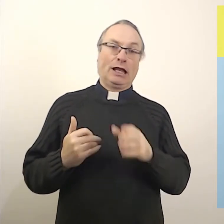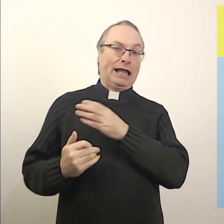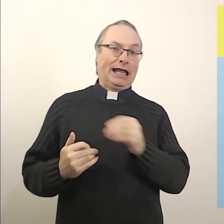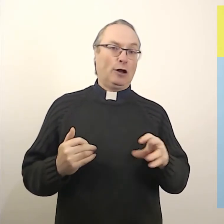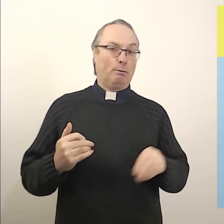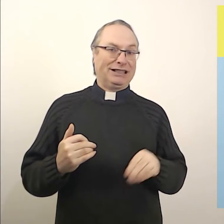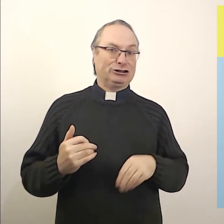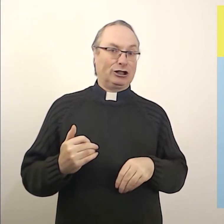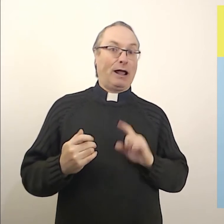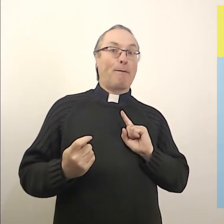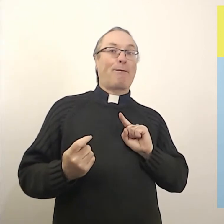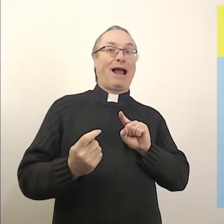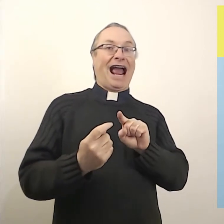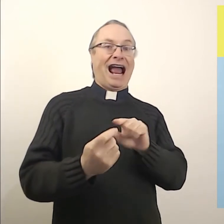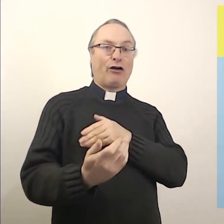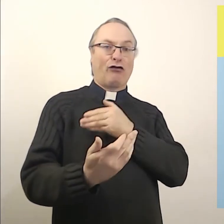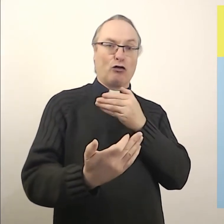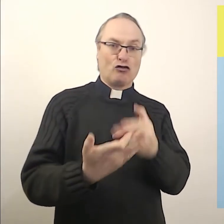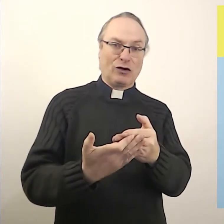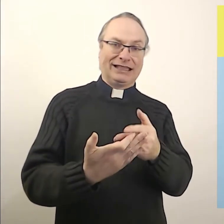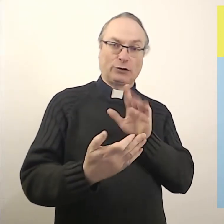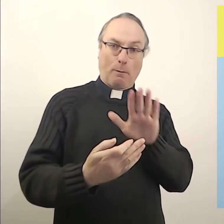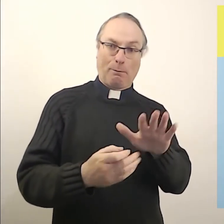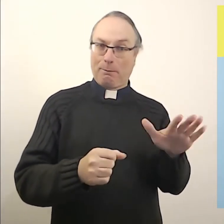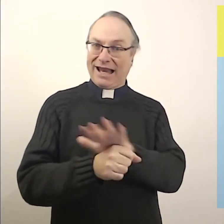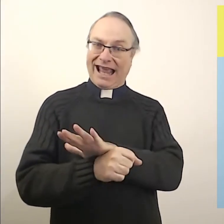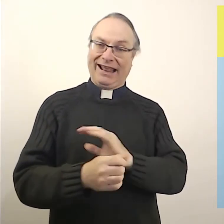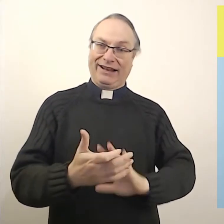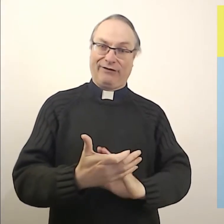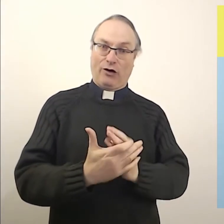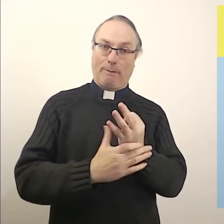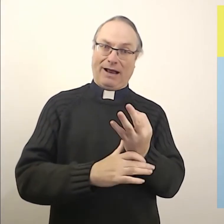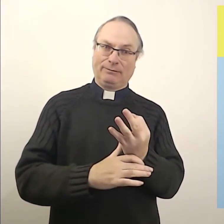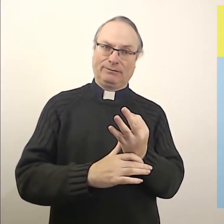et le péché, parvenu à son plein développement,